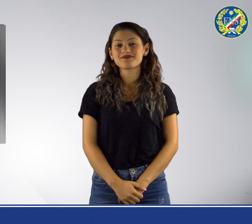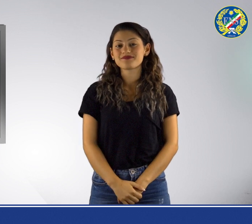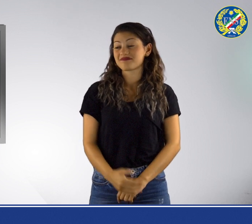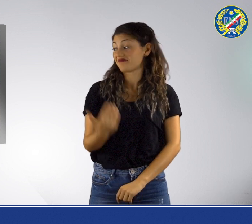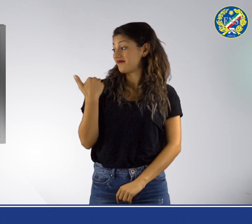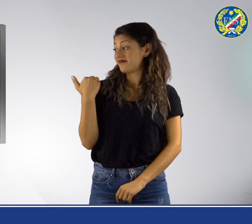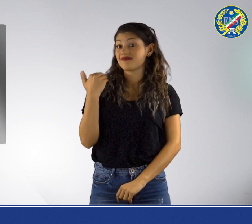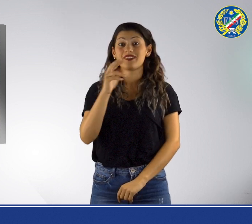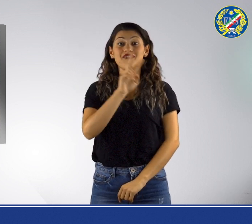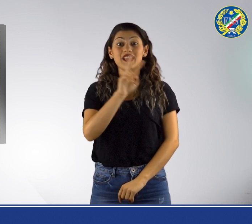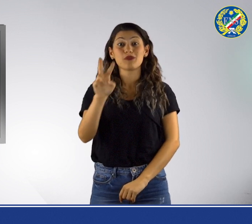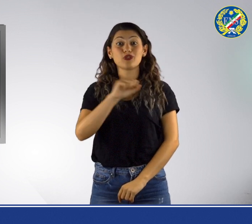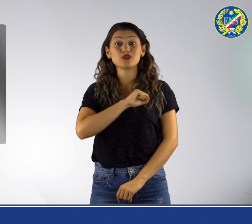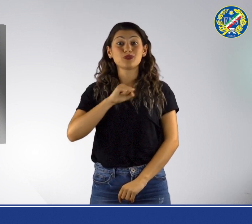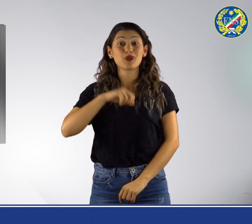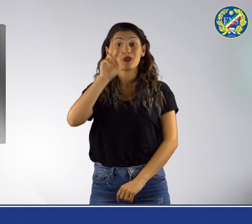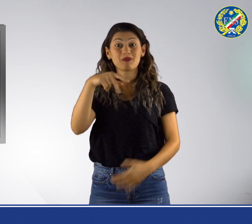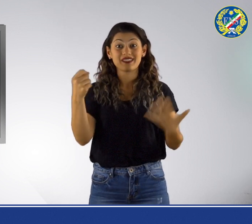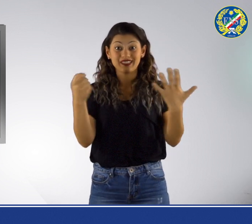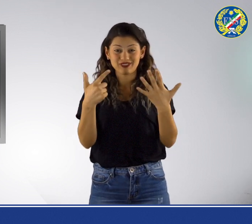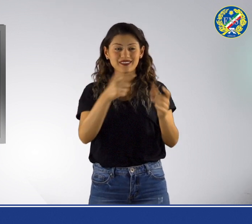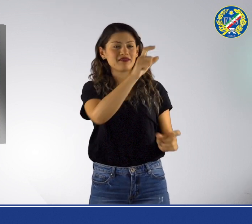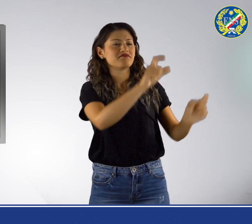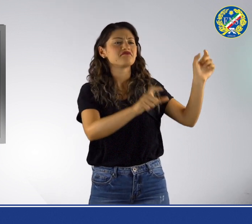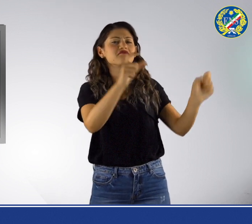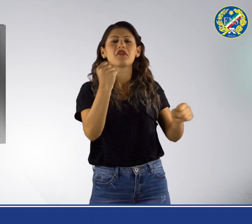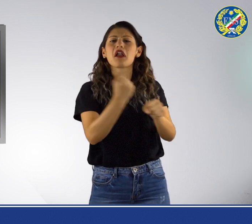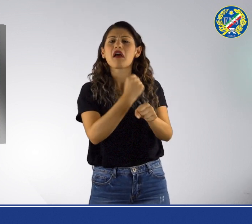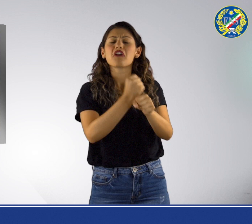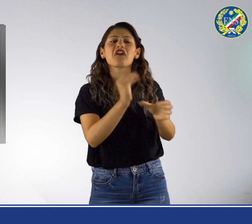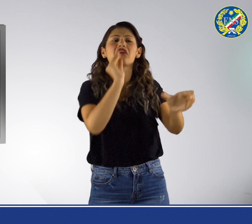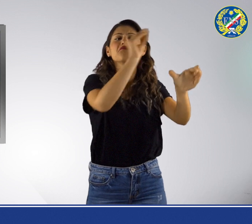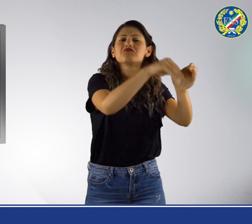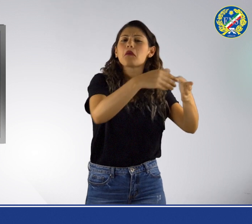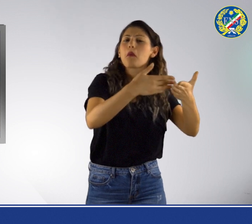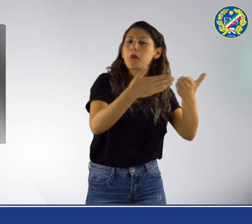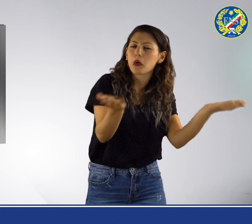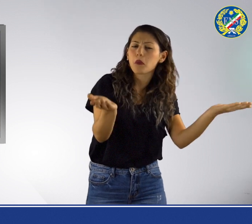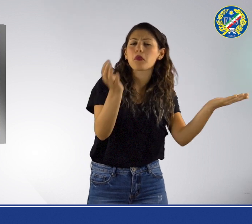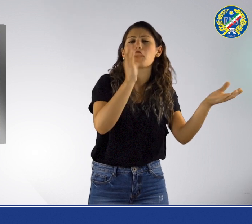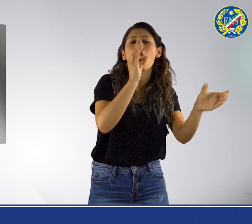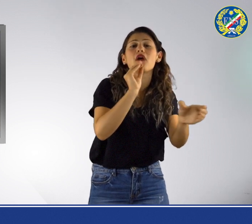Il 22 Giugno 2017 entreranno in vigore le nuove regole sulle visite fiscali dei medici ispettori ai lavoratori